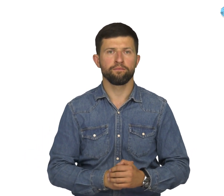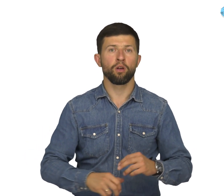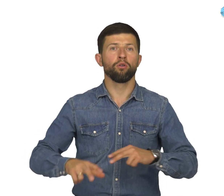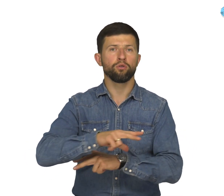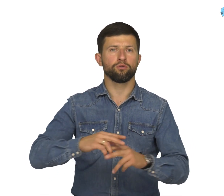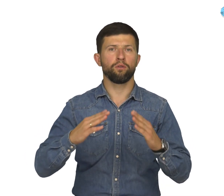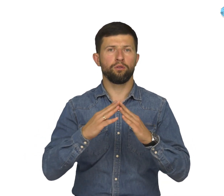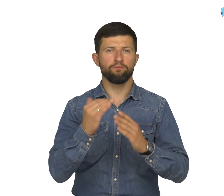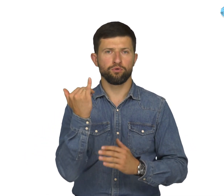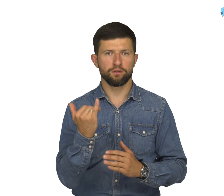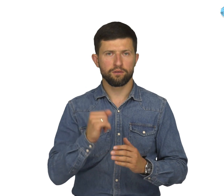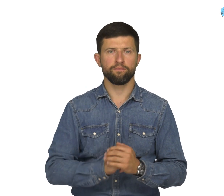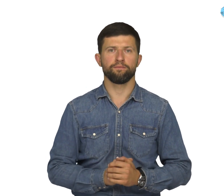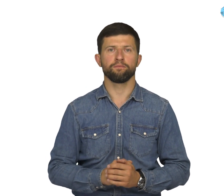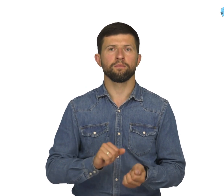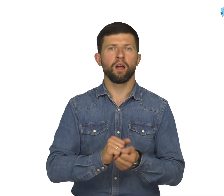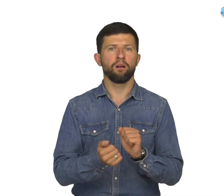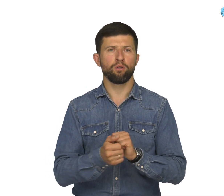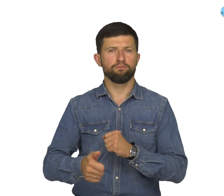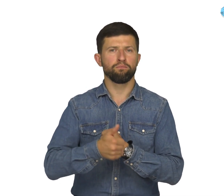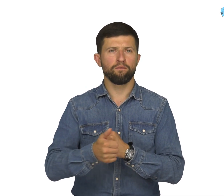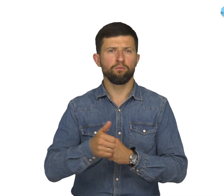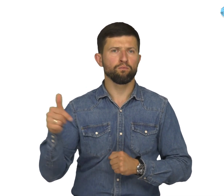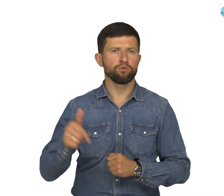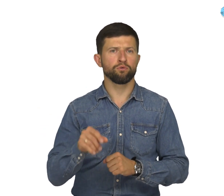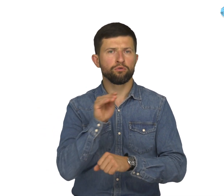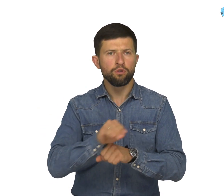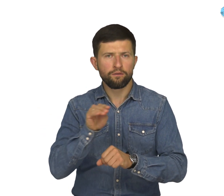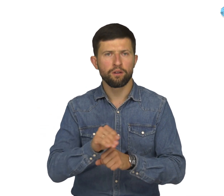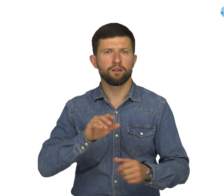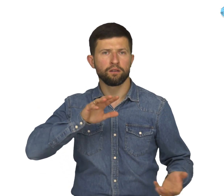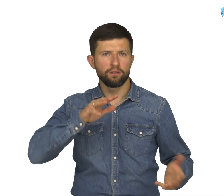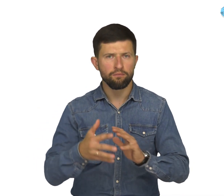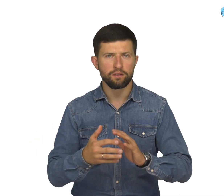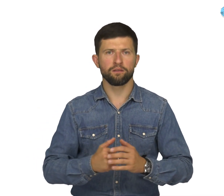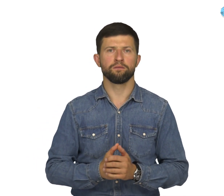rodzinnym domu dziecka albo, w związku z koniecznością kształcenia, rewalidacji lub rehabilitacji,